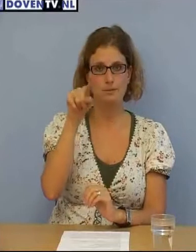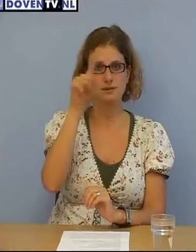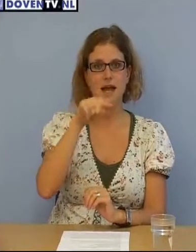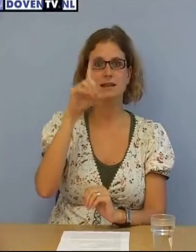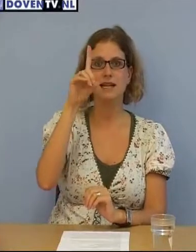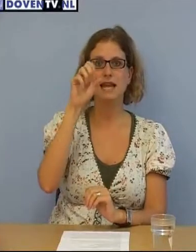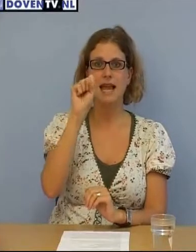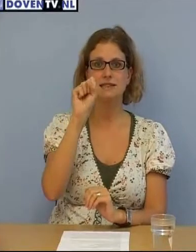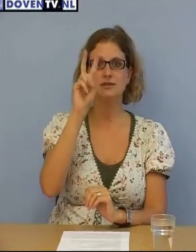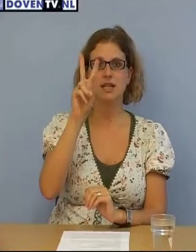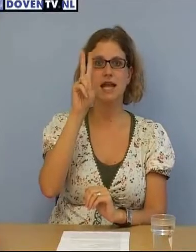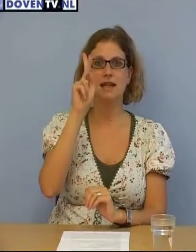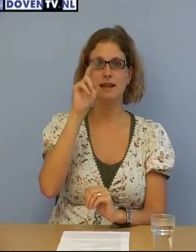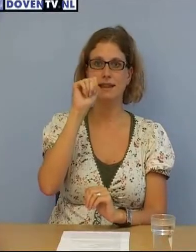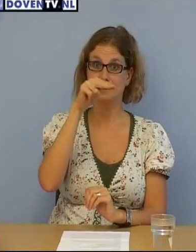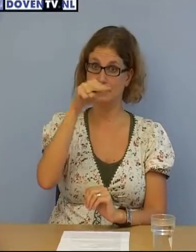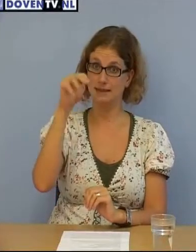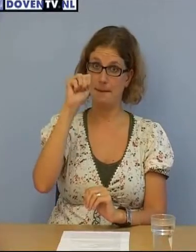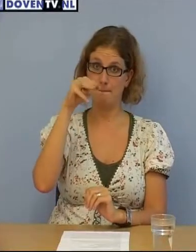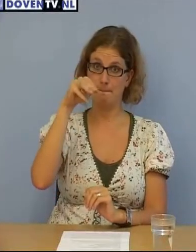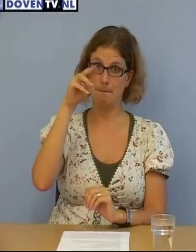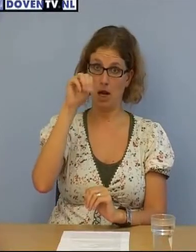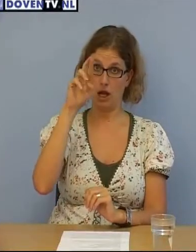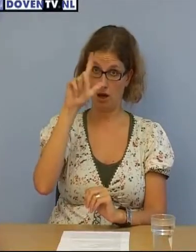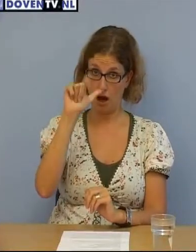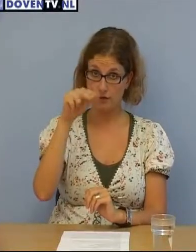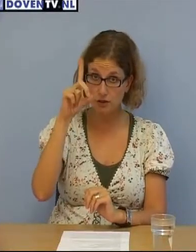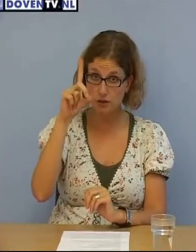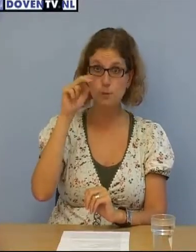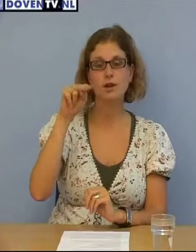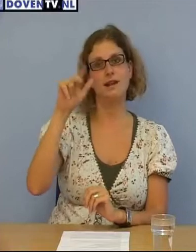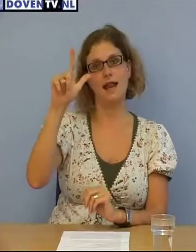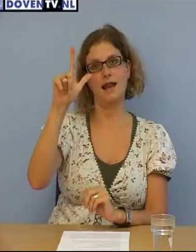info@dsvkennemerland.nl.